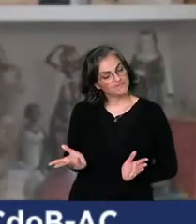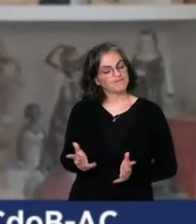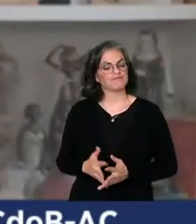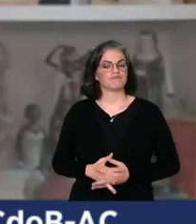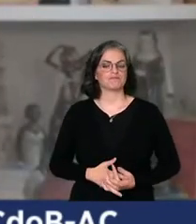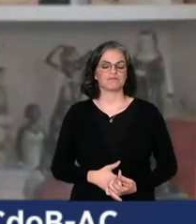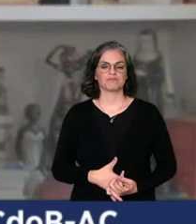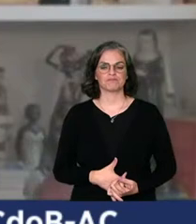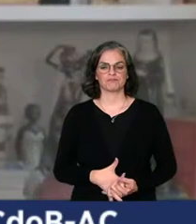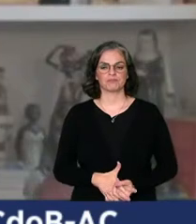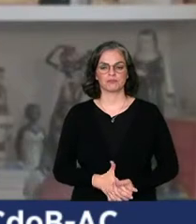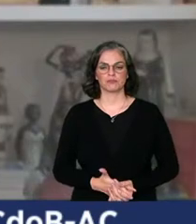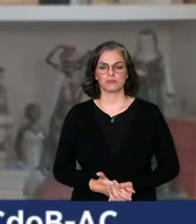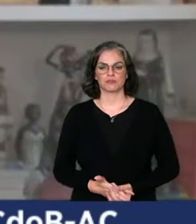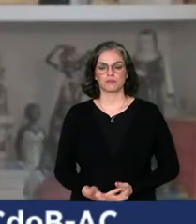DA CULTURA. VEJA BEM, OS 3 BILHÕES QUE FORAM